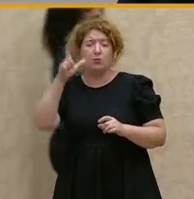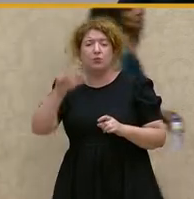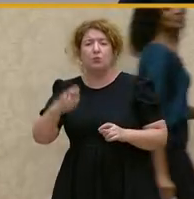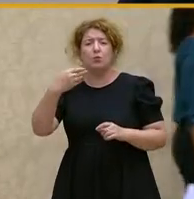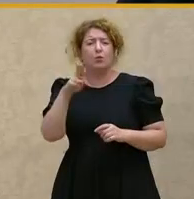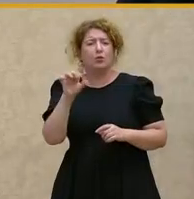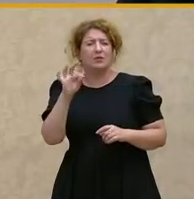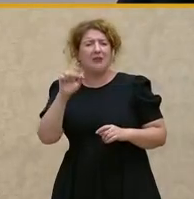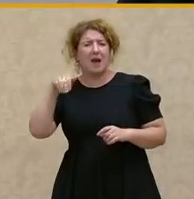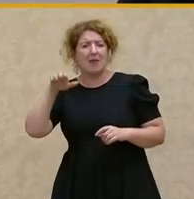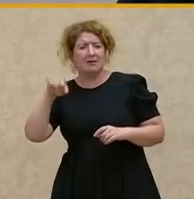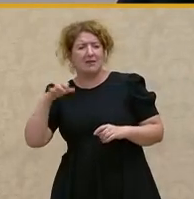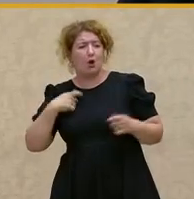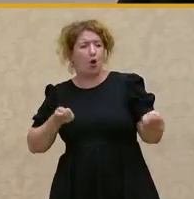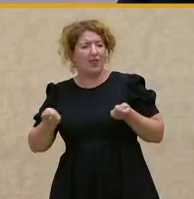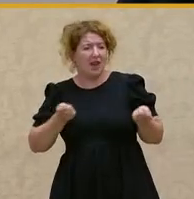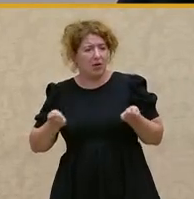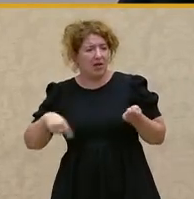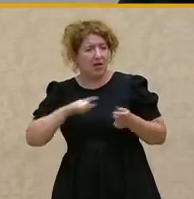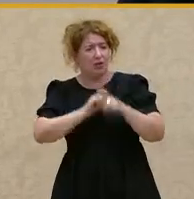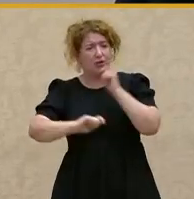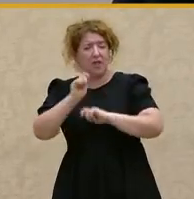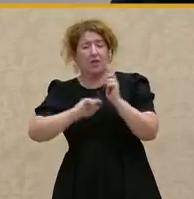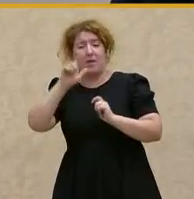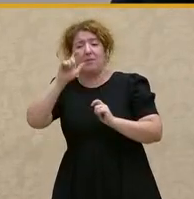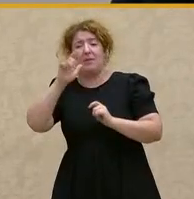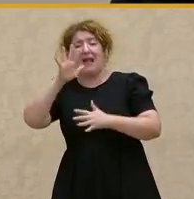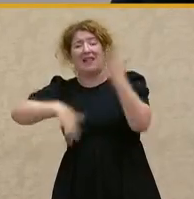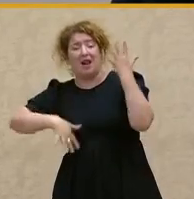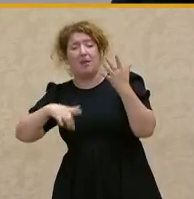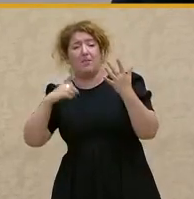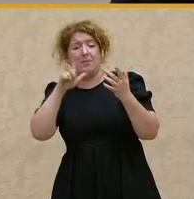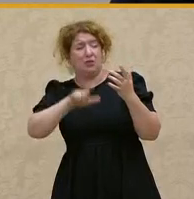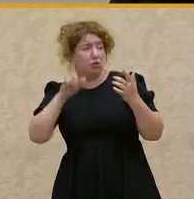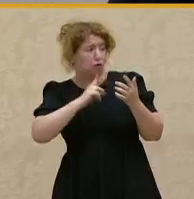de APSOCECAT, la asociación catalana de personas con sordoceguera, quien nos explicará alguna,